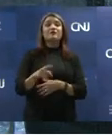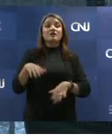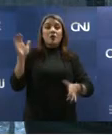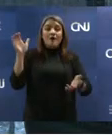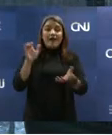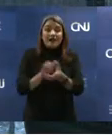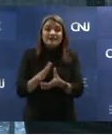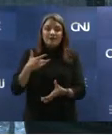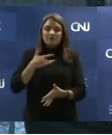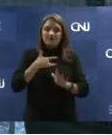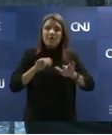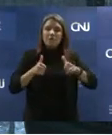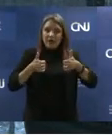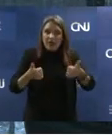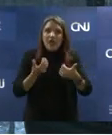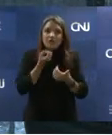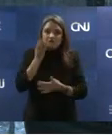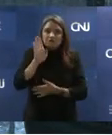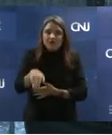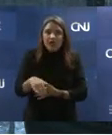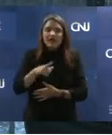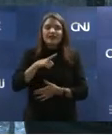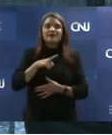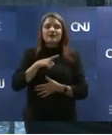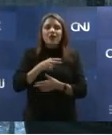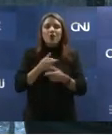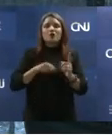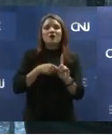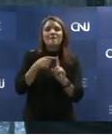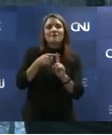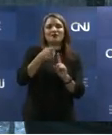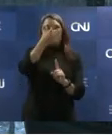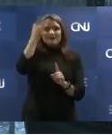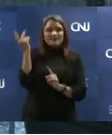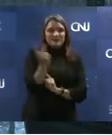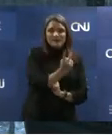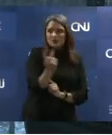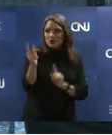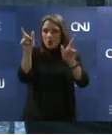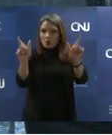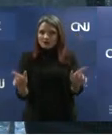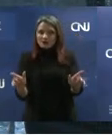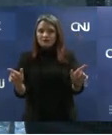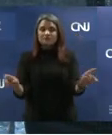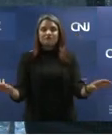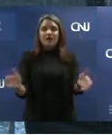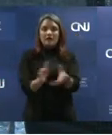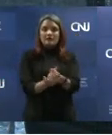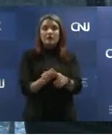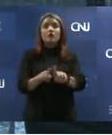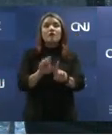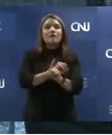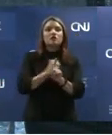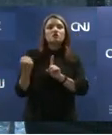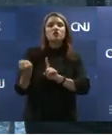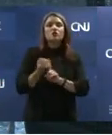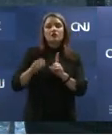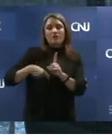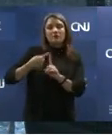geram benefícios tanto para as pessoas quanto para a sociedade. Por isso, é importante levar ao conhecimento daqueles que pretendem